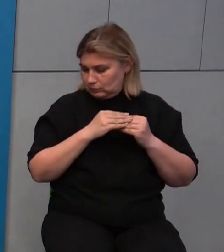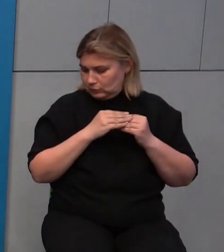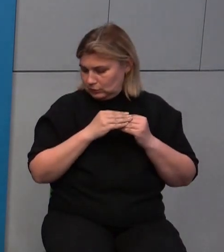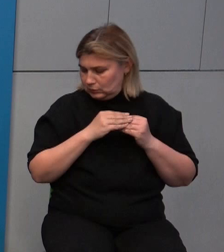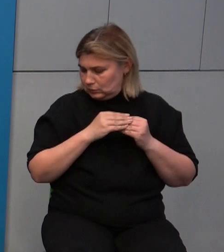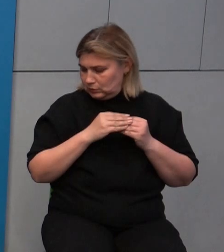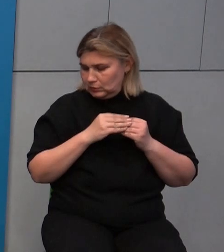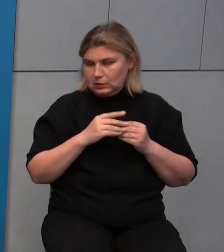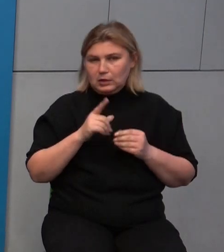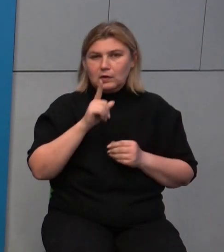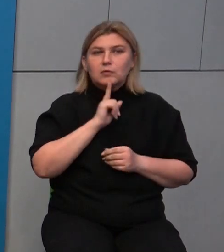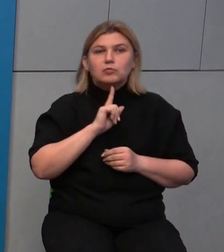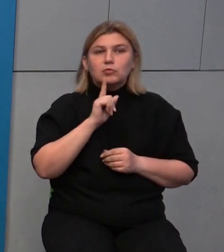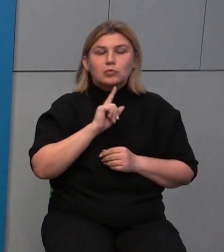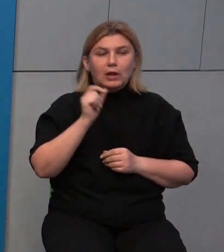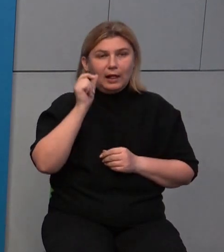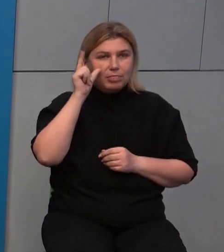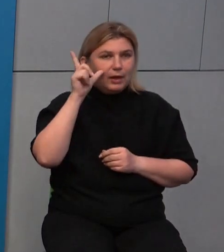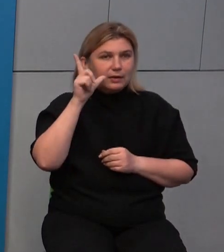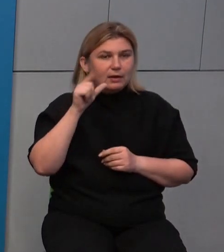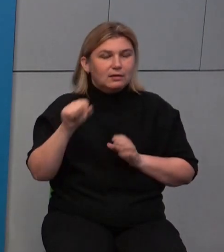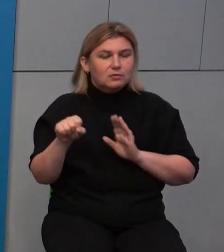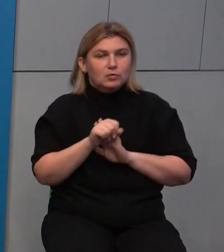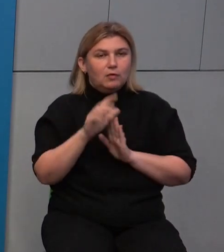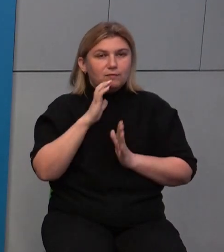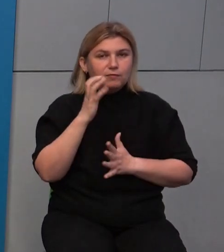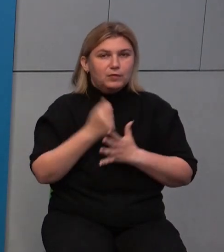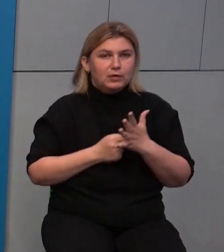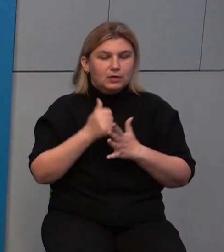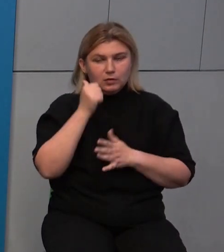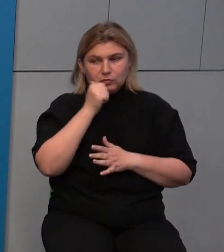moduły sztucznej inteligencji do wykorzystania w dniu codziennym.